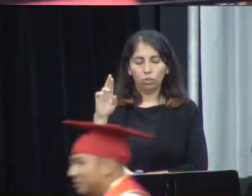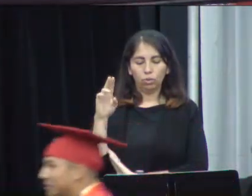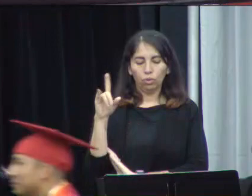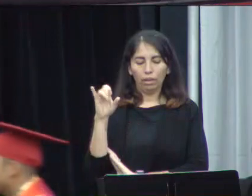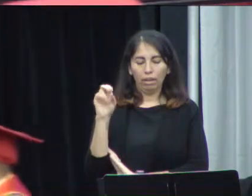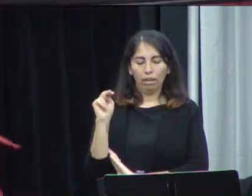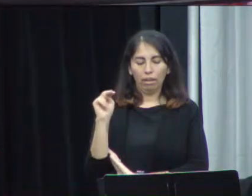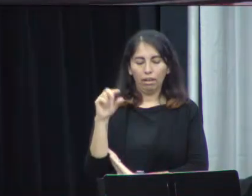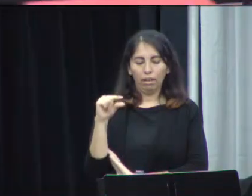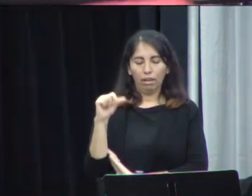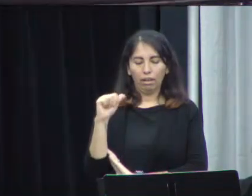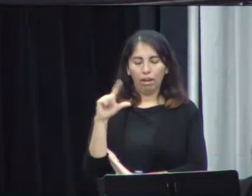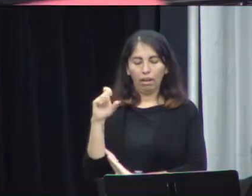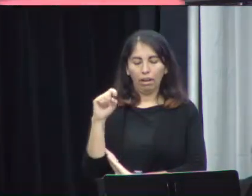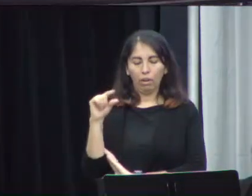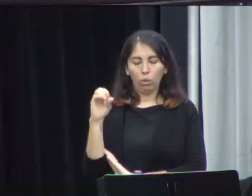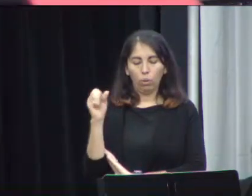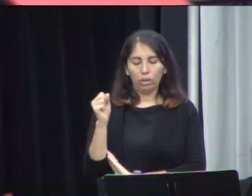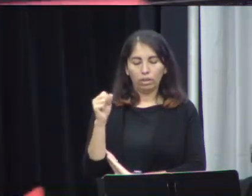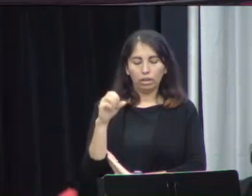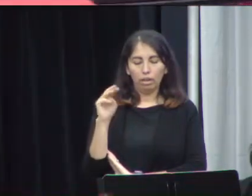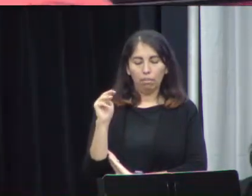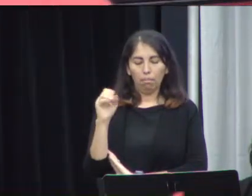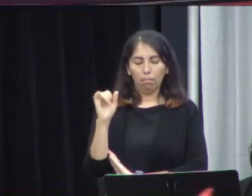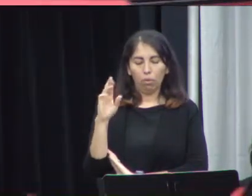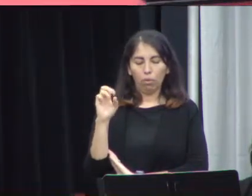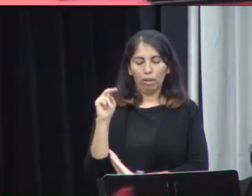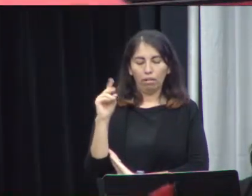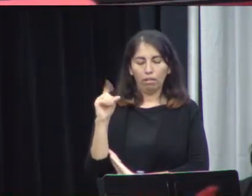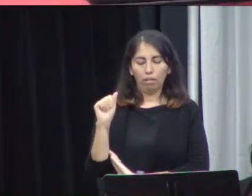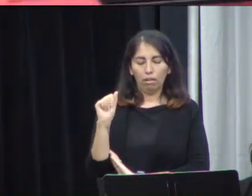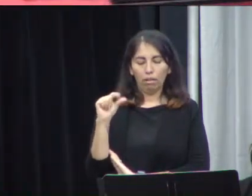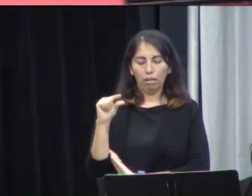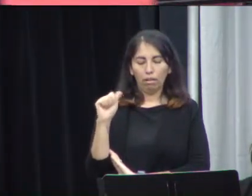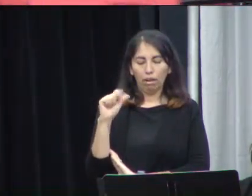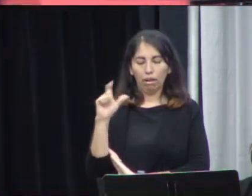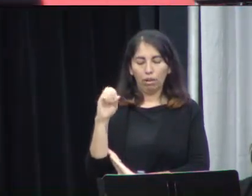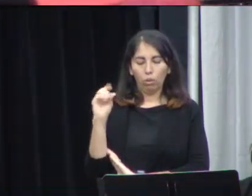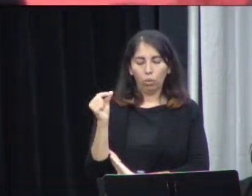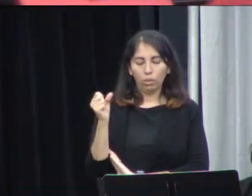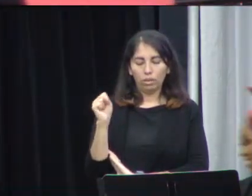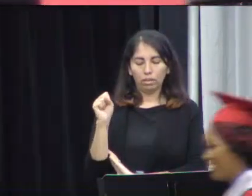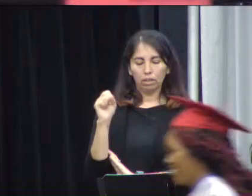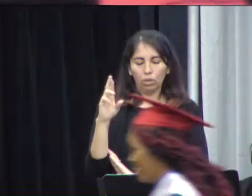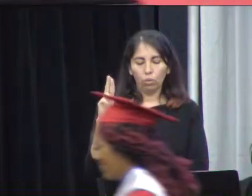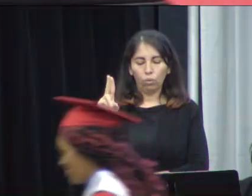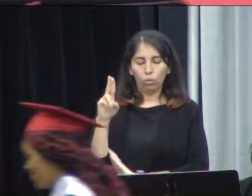(audience applauds) Miranda Guiegos. (audience applauds) Ruben Guiegos-Williams.